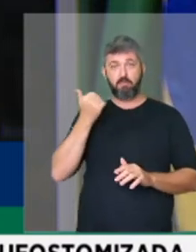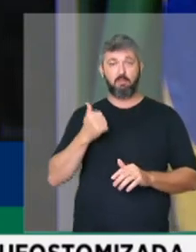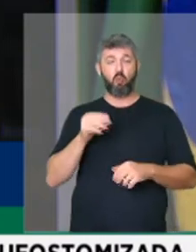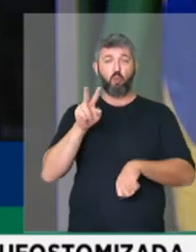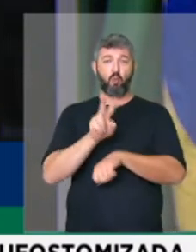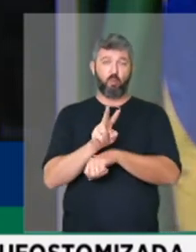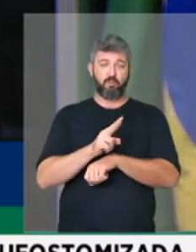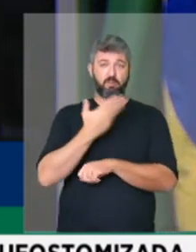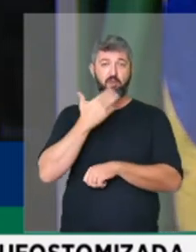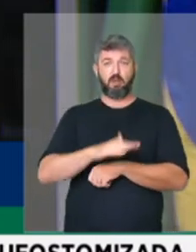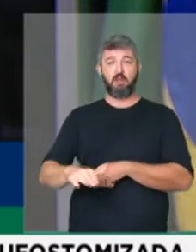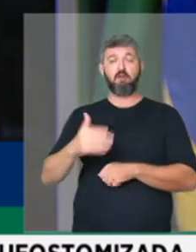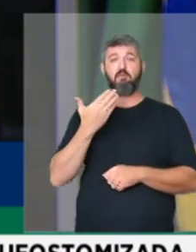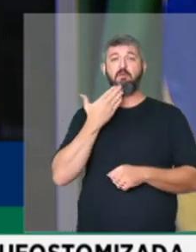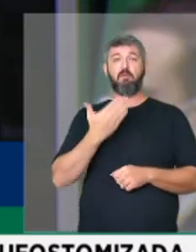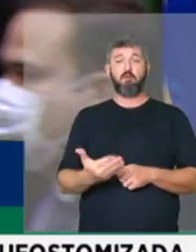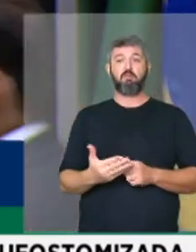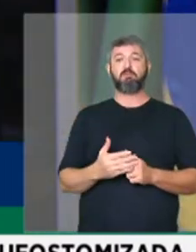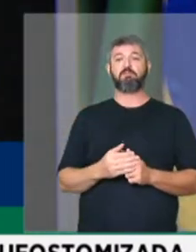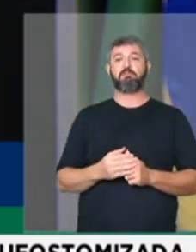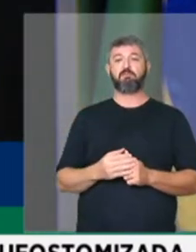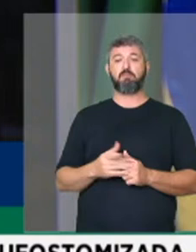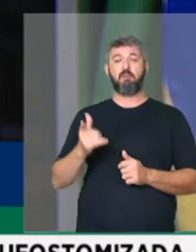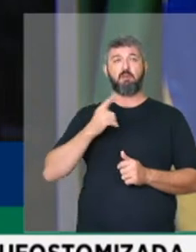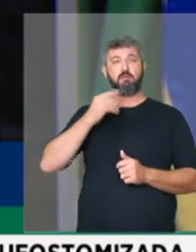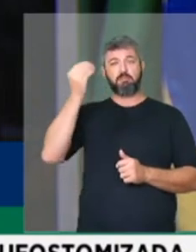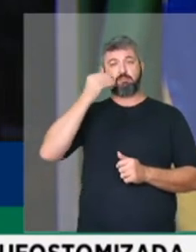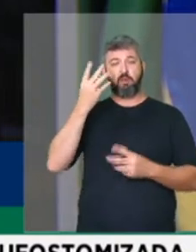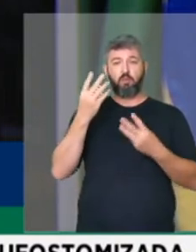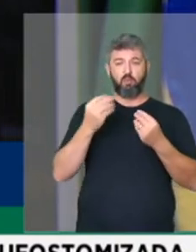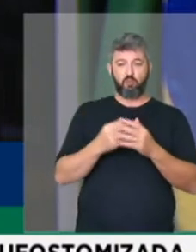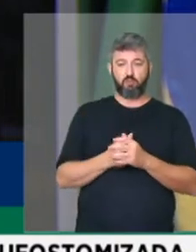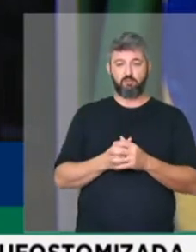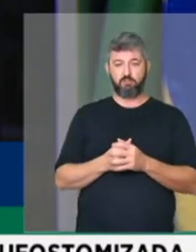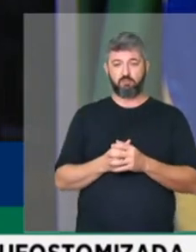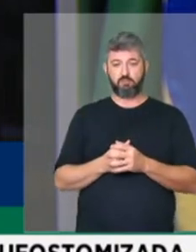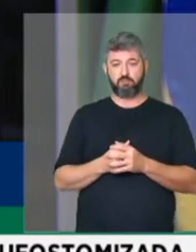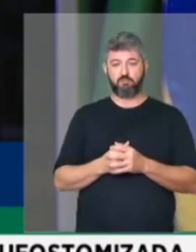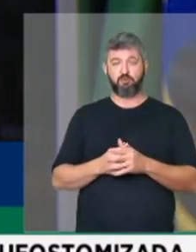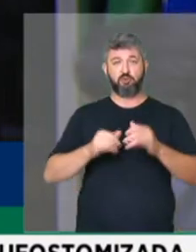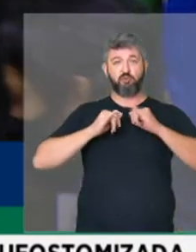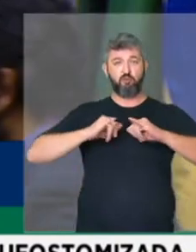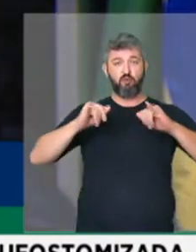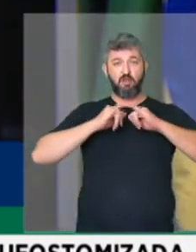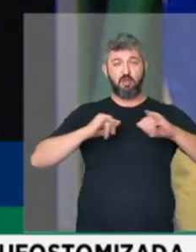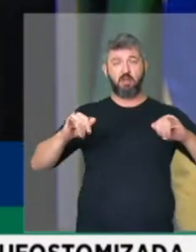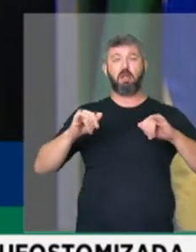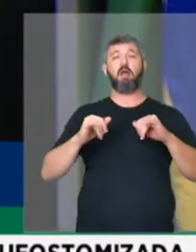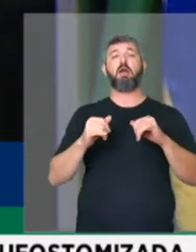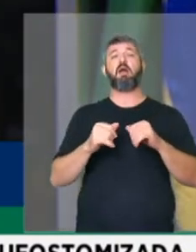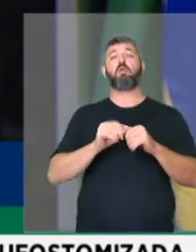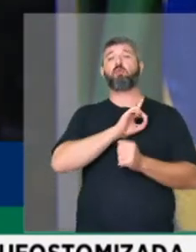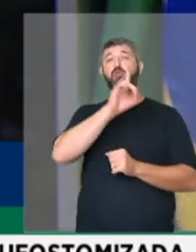N °. 5.114/2019, NA COMISSÃO DE CONSTITUIÇÃO, JUSTIÇA E CIDADANIA SOMOS PELA CONSTITUCIONALIDADE, JURIDICIDADE E BOA TÉCNICA LEGISLATIVA DO PROJETO DE LEI. ESSE É O MEU VOTO, PRESIDENTE.